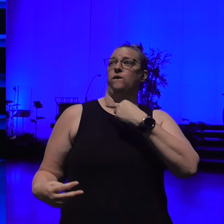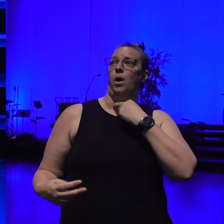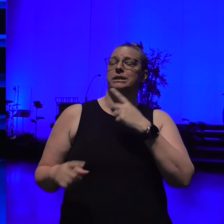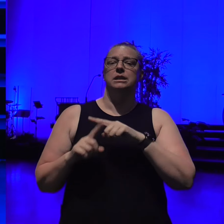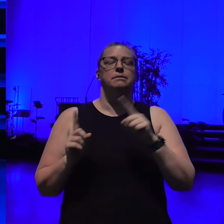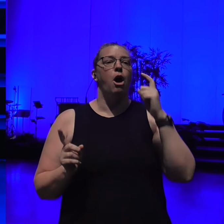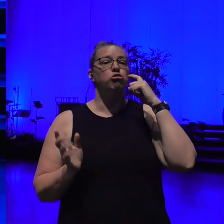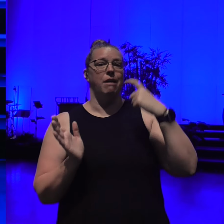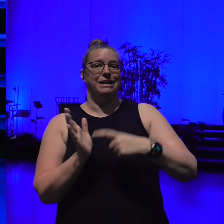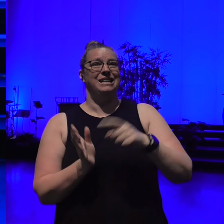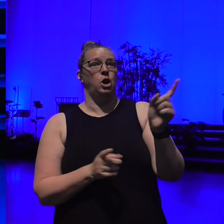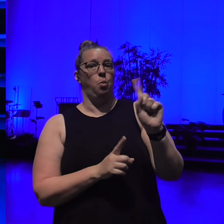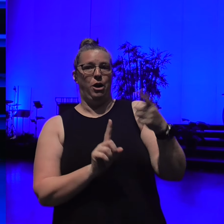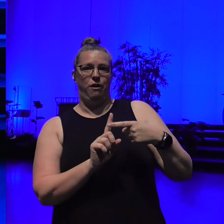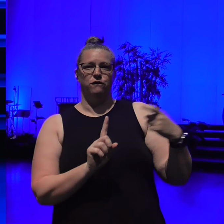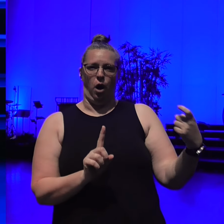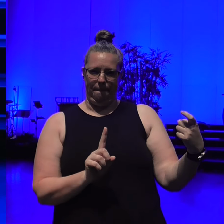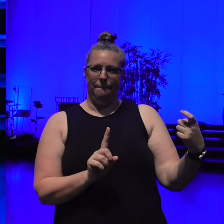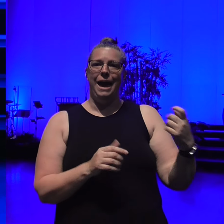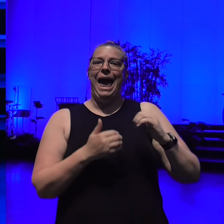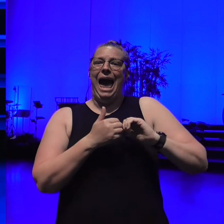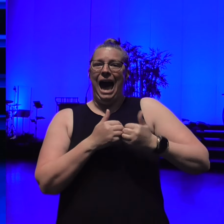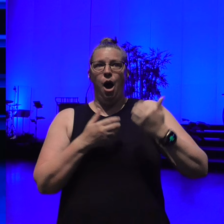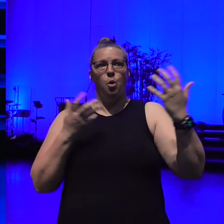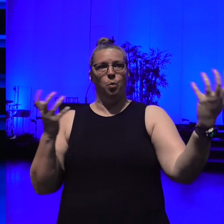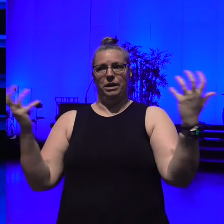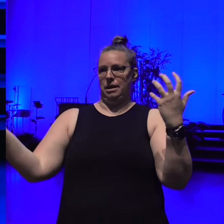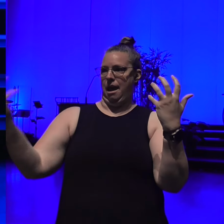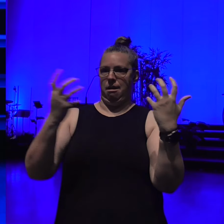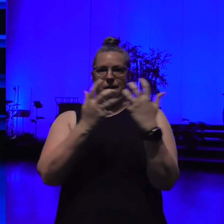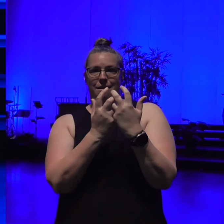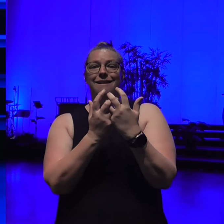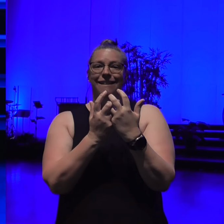vienen y cómo podemos integrarlas. Y tiene esta hermosa carta